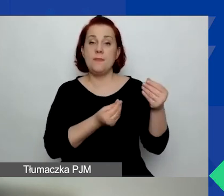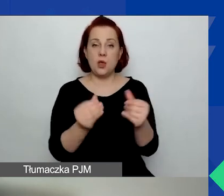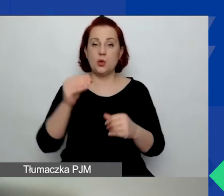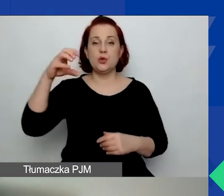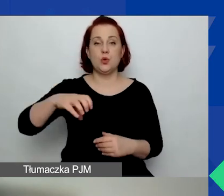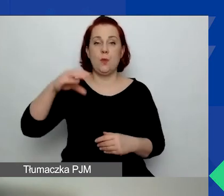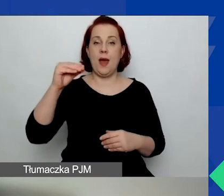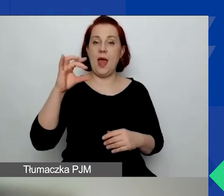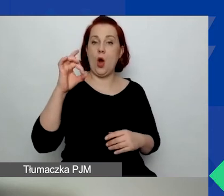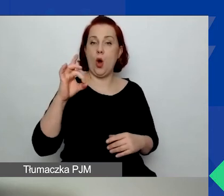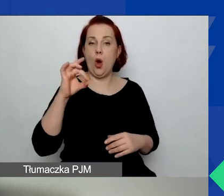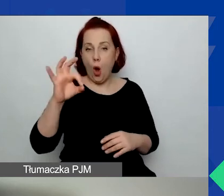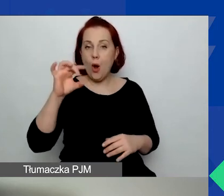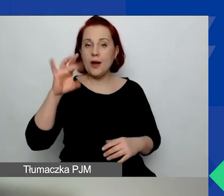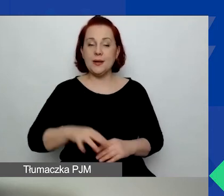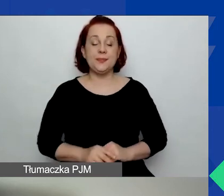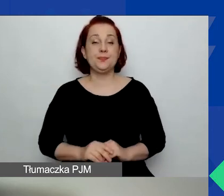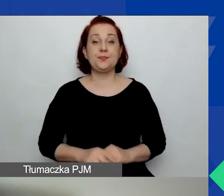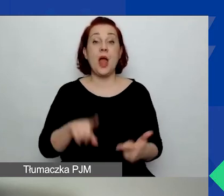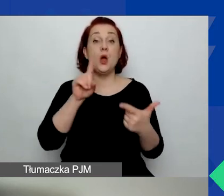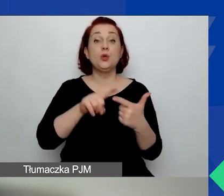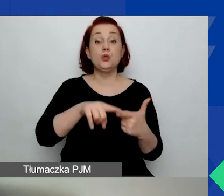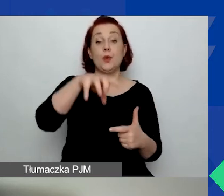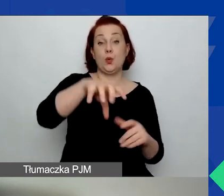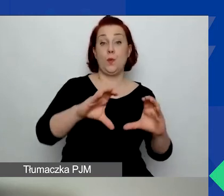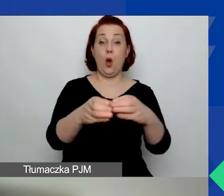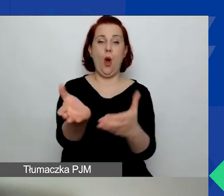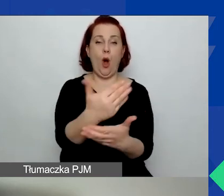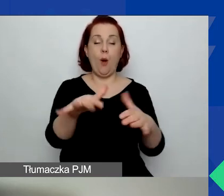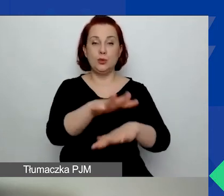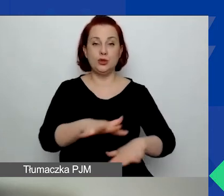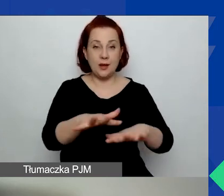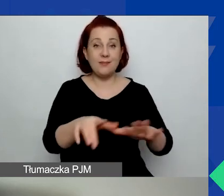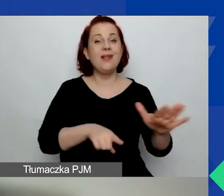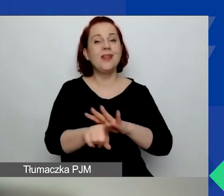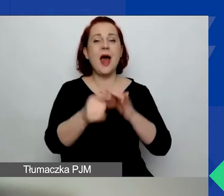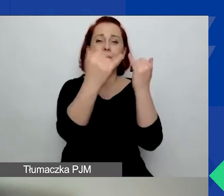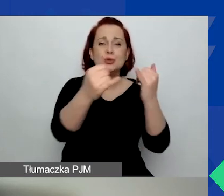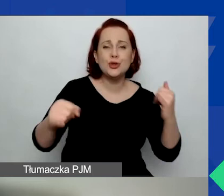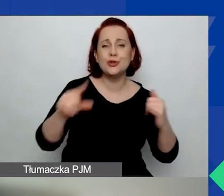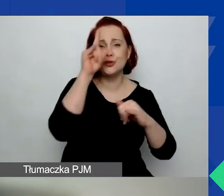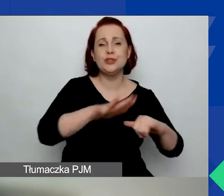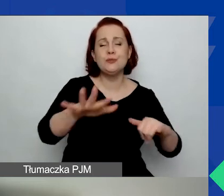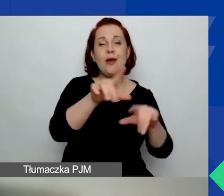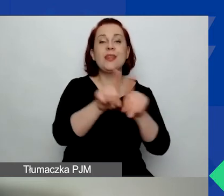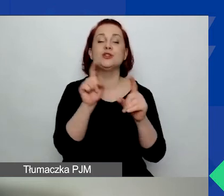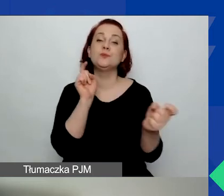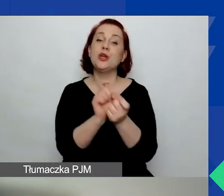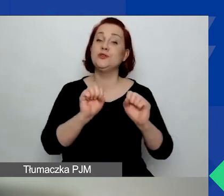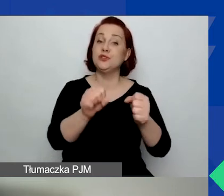Obszar drugi: działanie na rzecz różnorodności społecznej i przeciwdziałanie wykluczeniu.